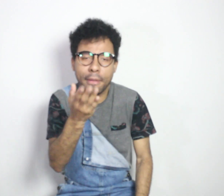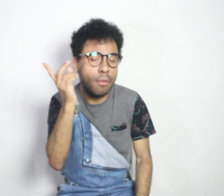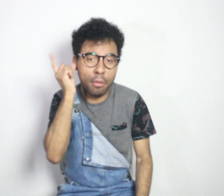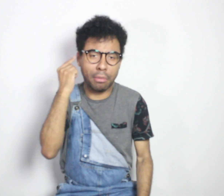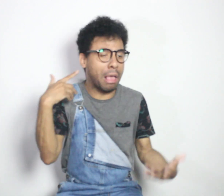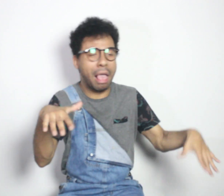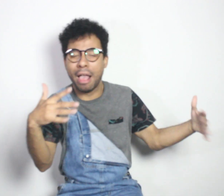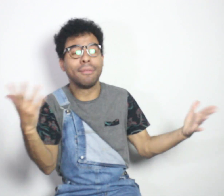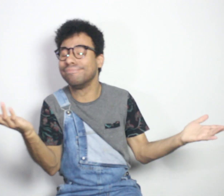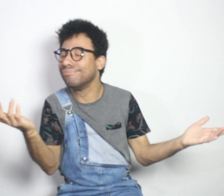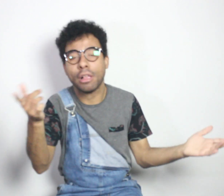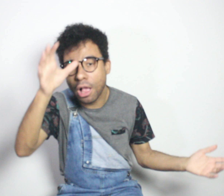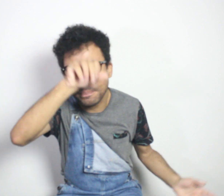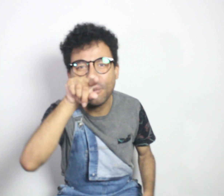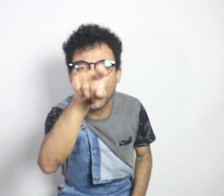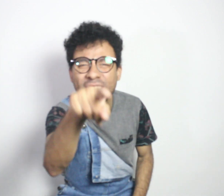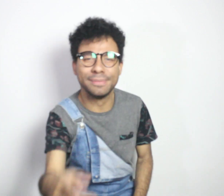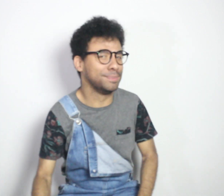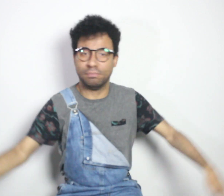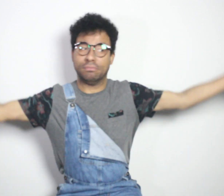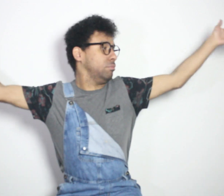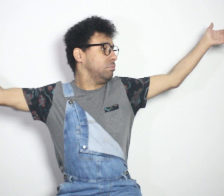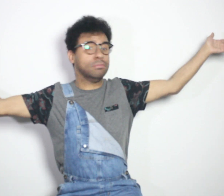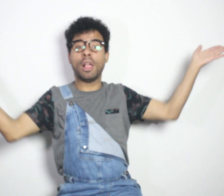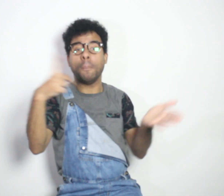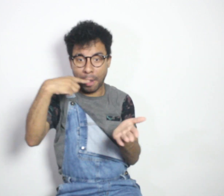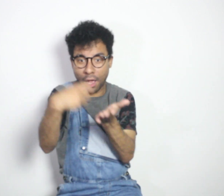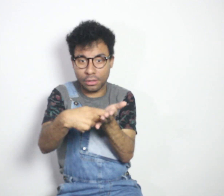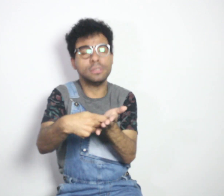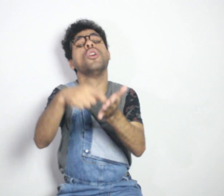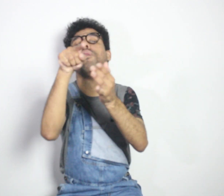explica depois surdo .. ! Aprender você! É PAGA!